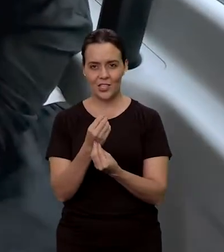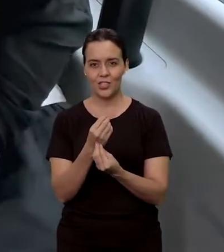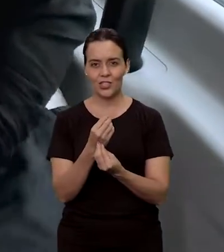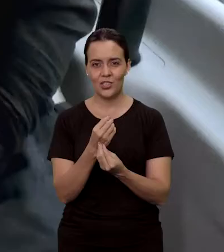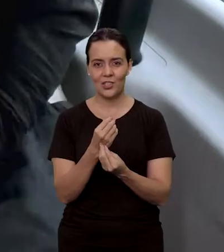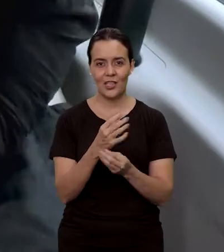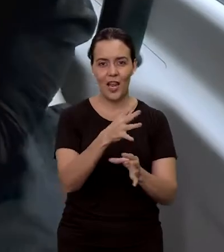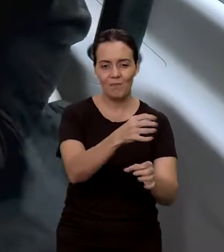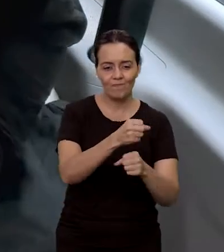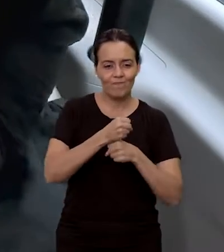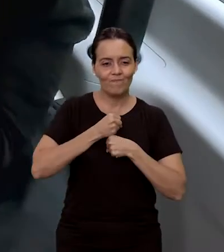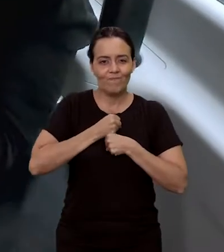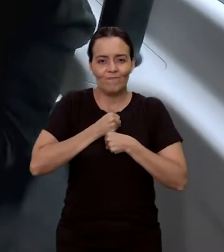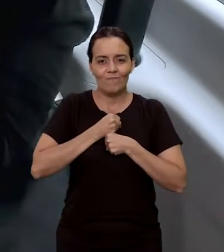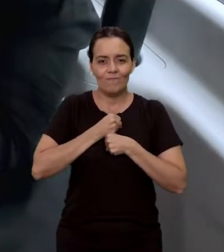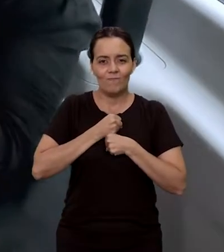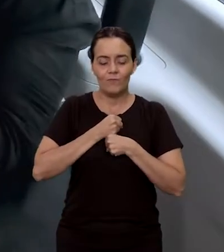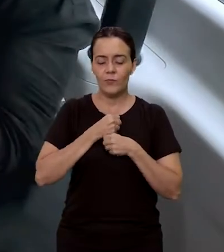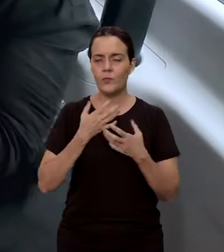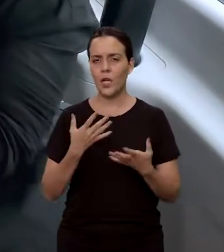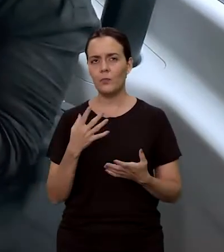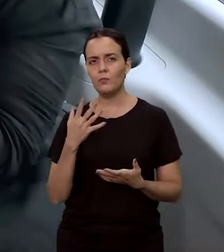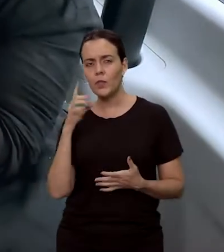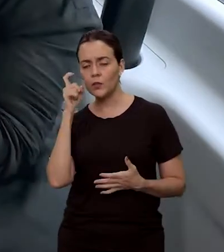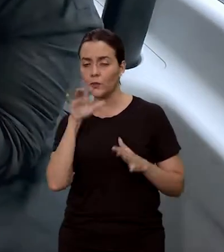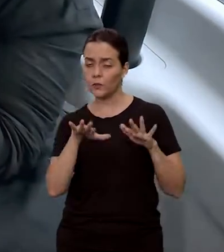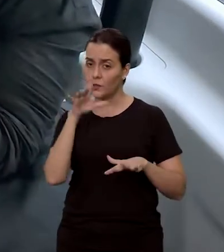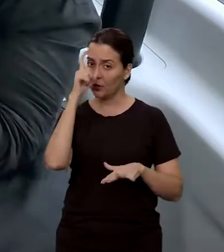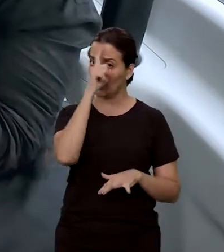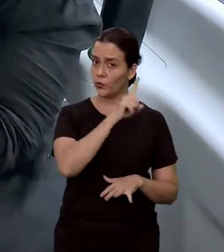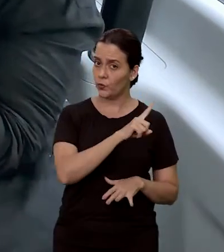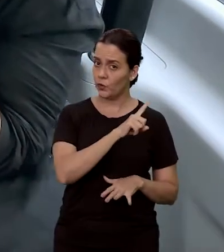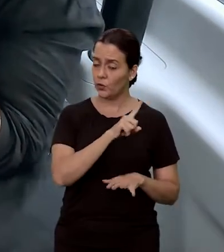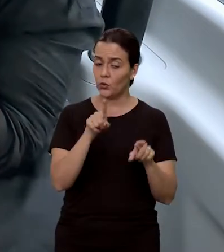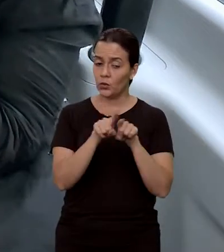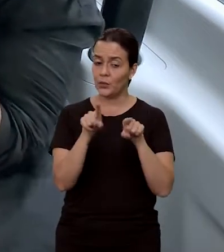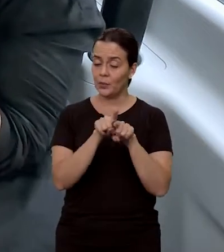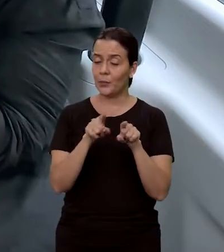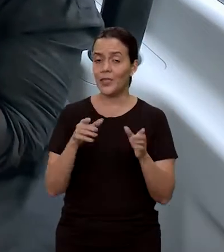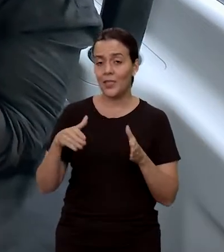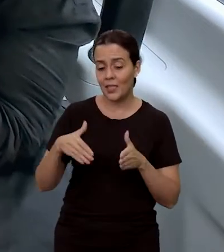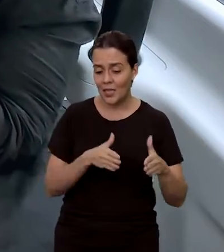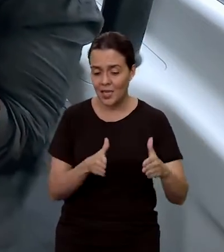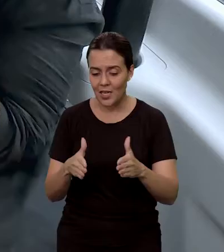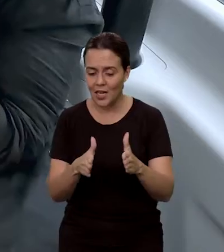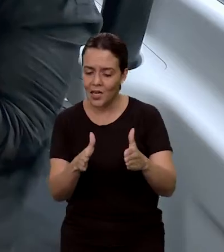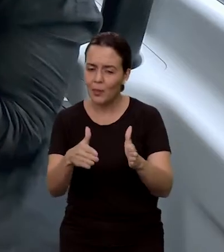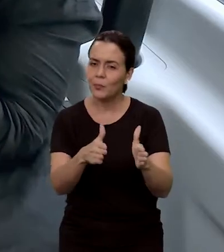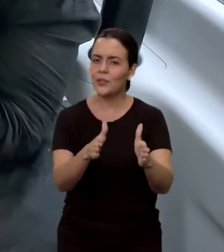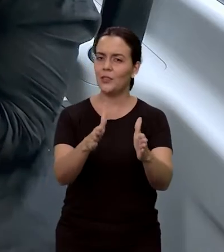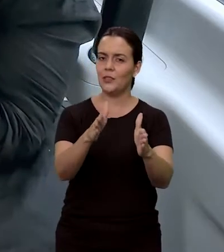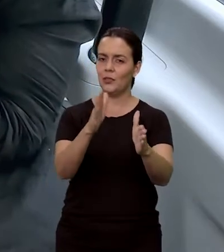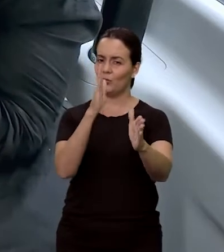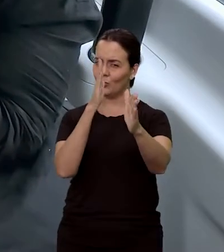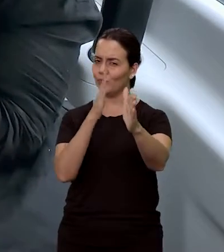e eu acredito, às vezes, muita das vezes, acho que quando os caminhos se refazem, porque o caminho já estava